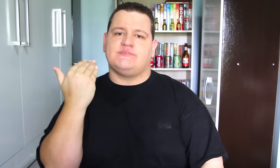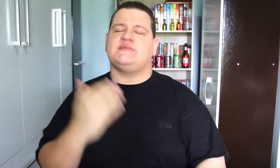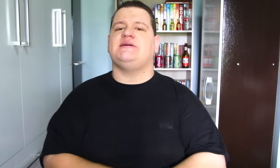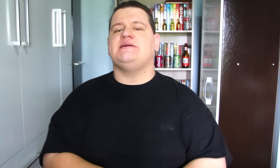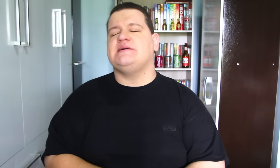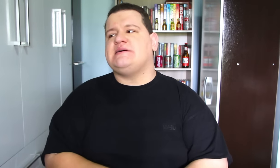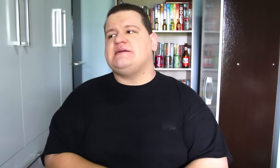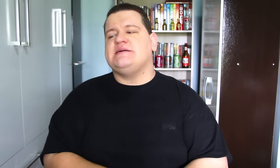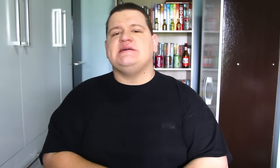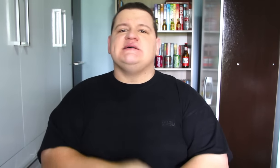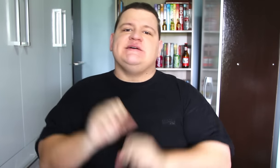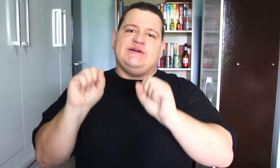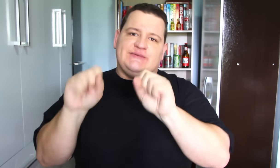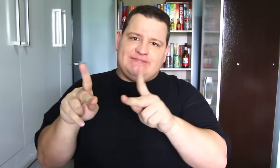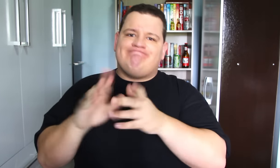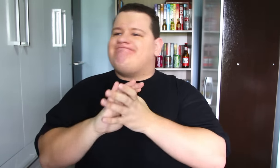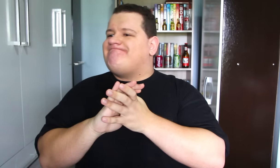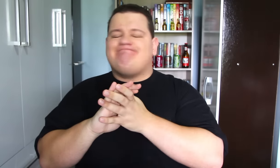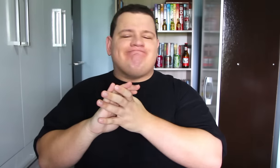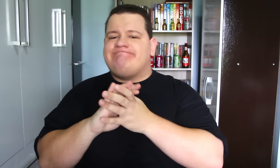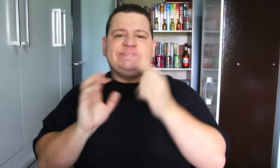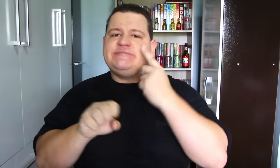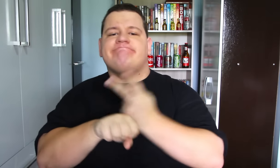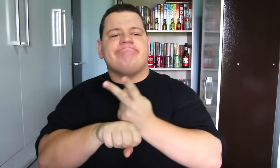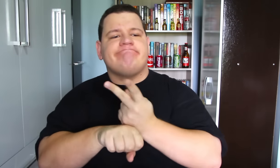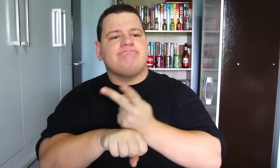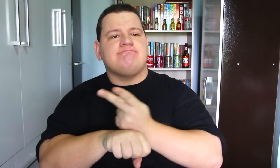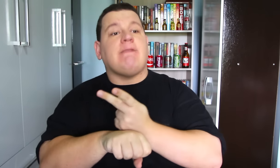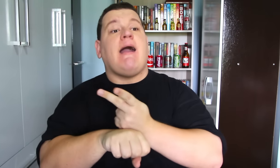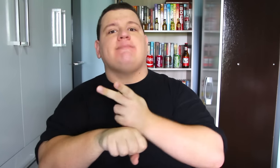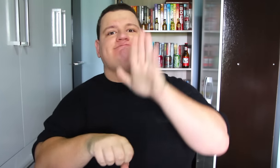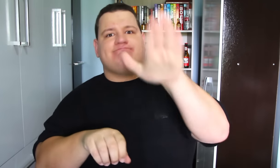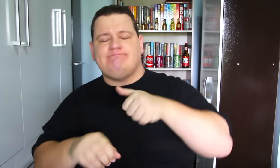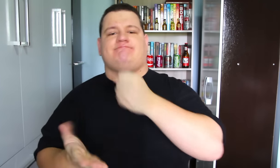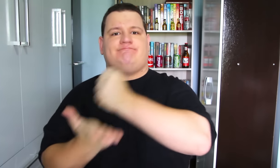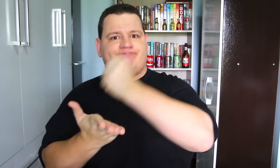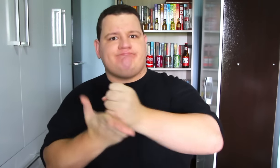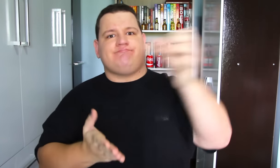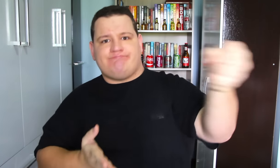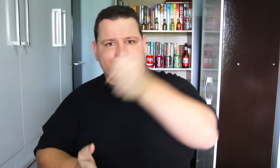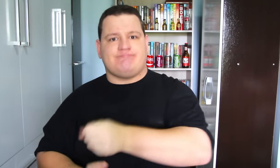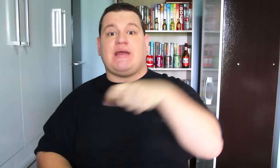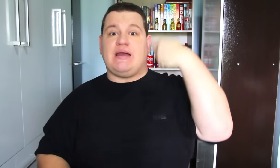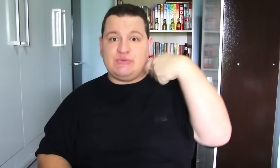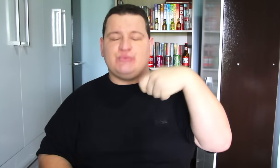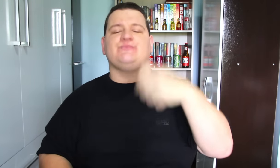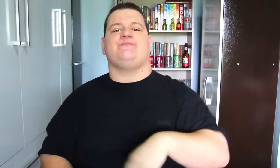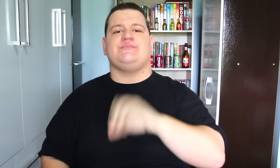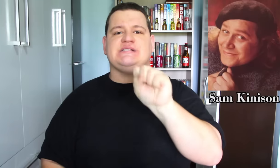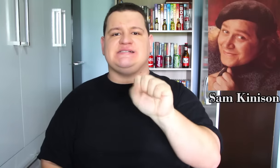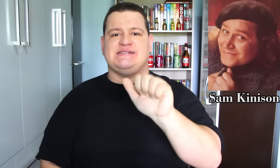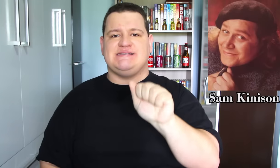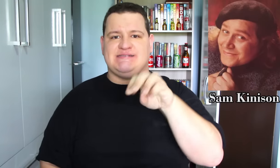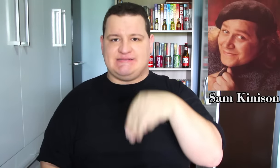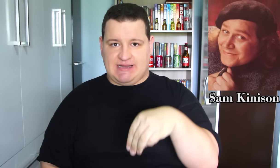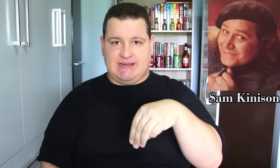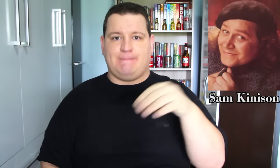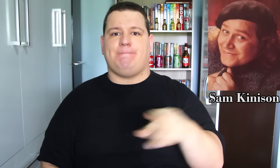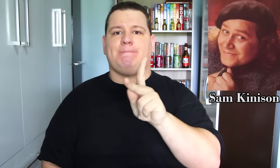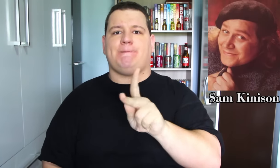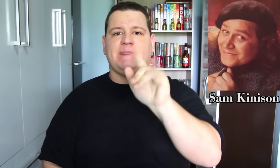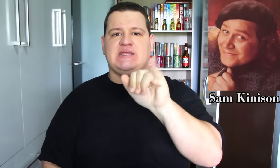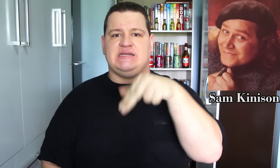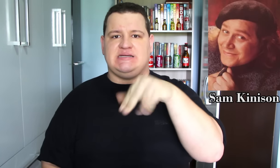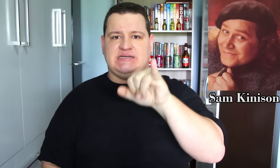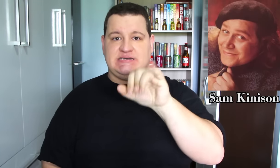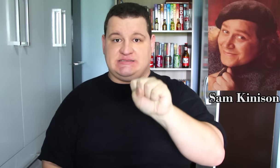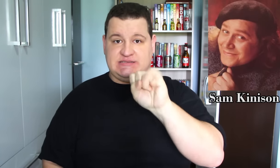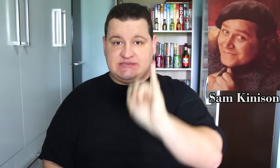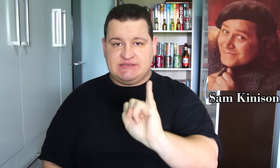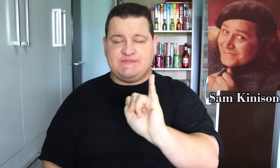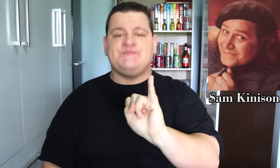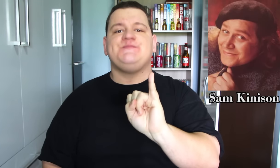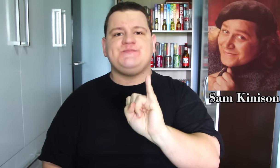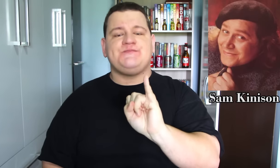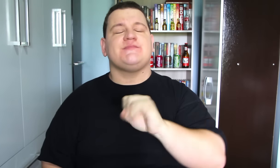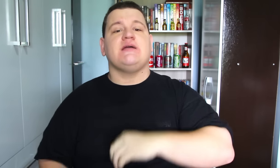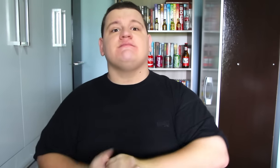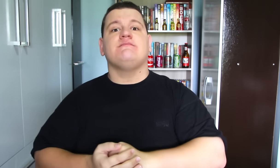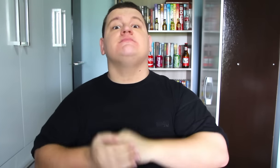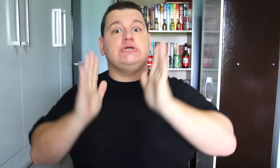Ok, procuraram outro e contrataram o ator Sam Kinison.